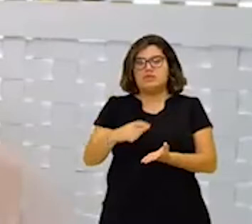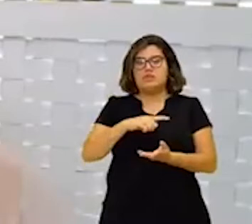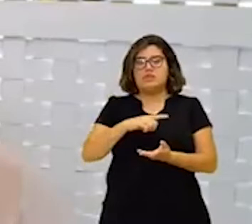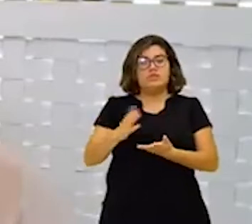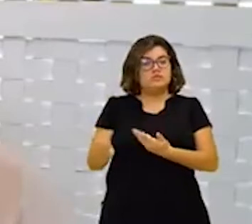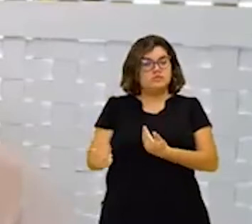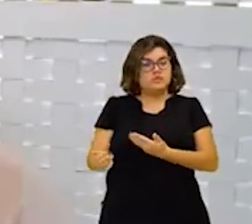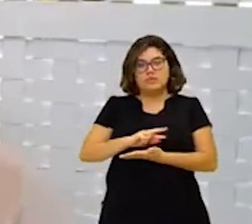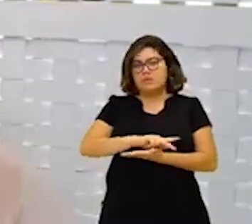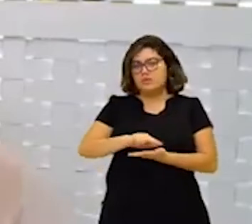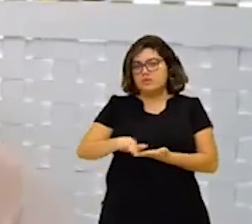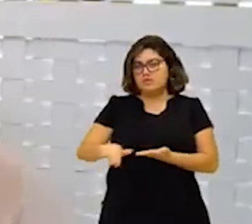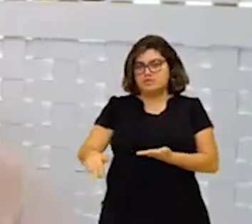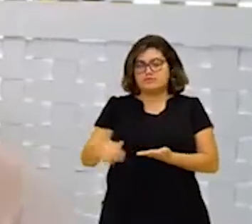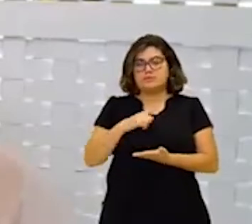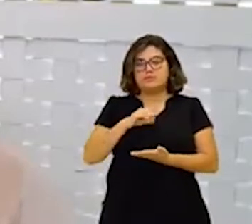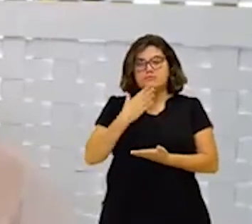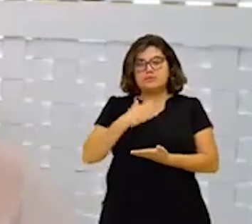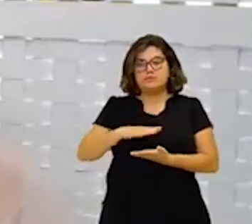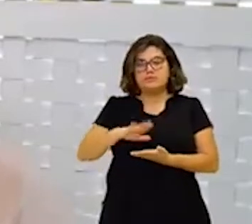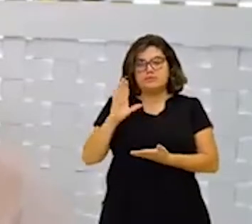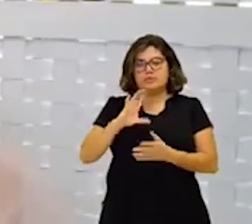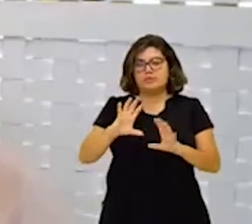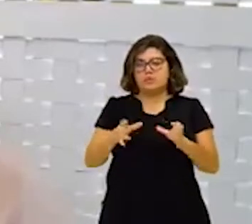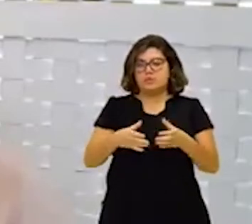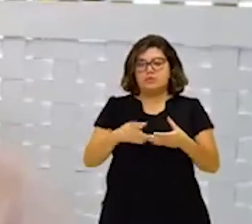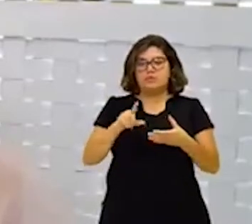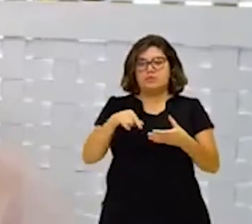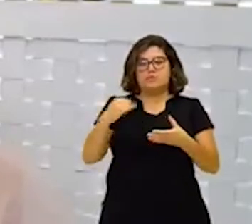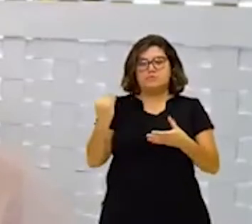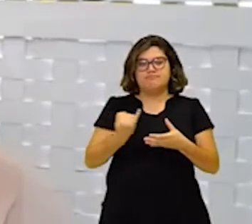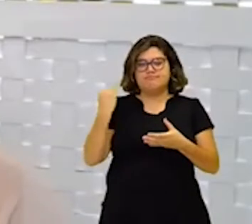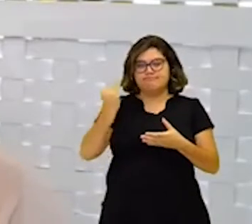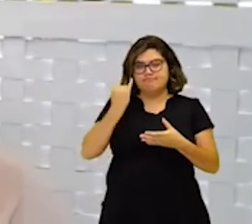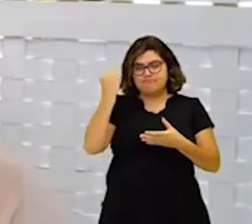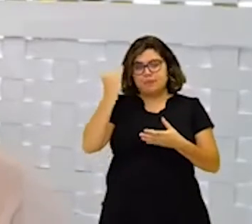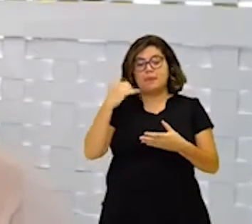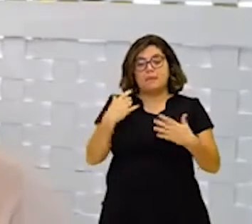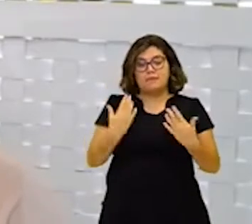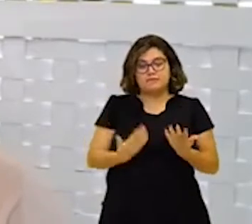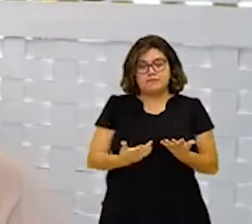da candidatura as candidaturas coletivos é muito importante é então esse debate que nós